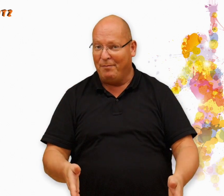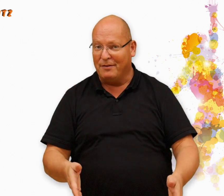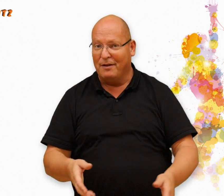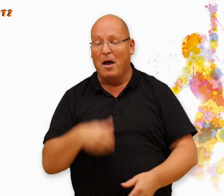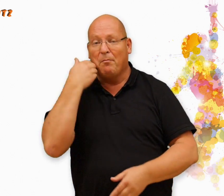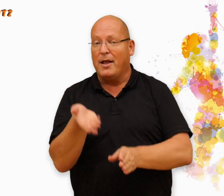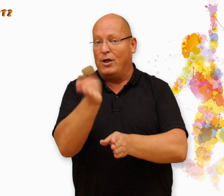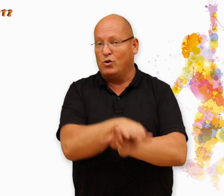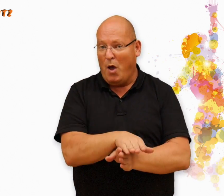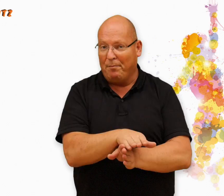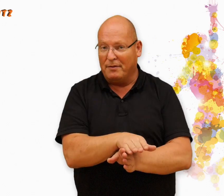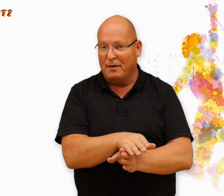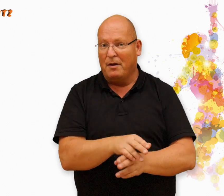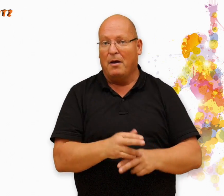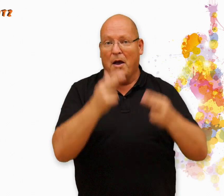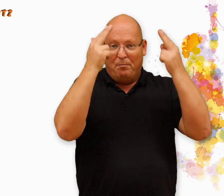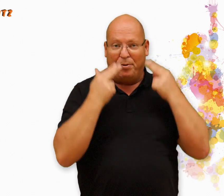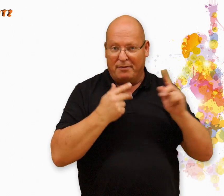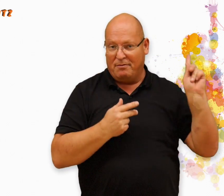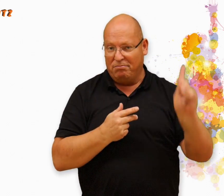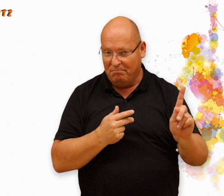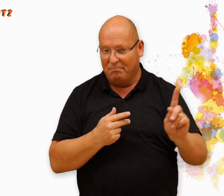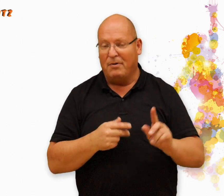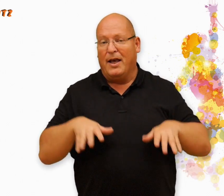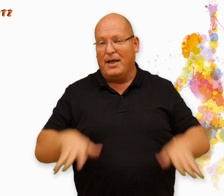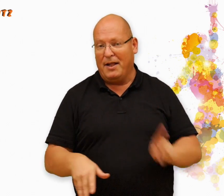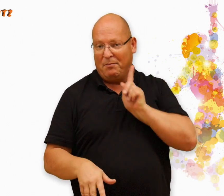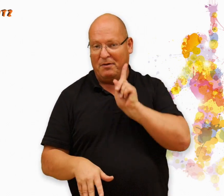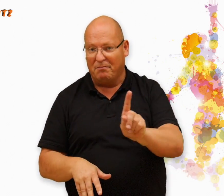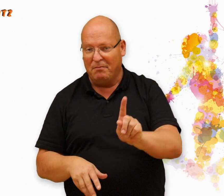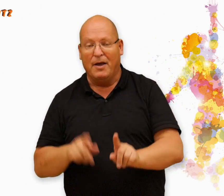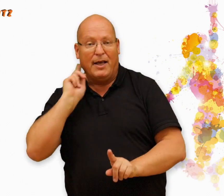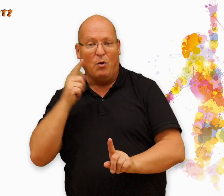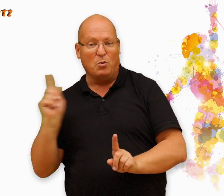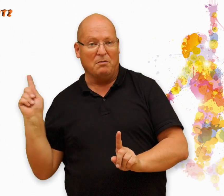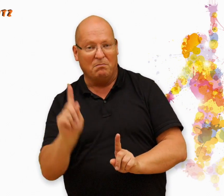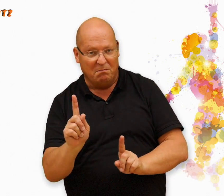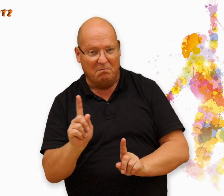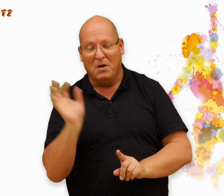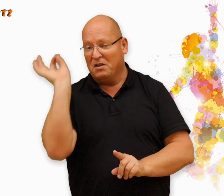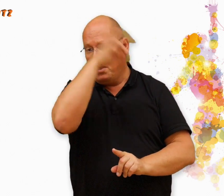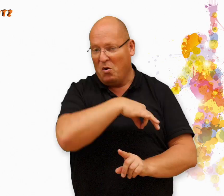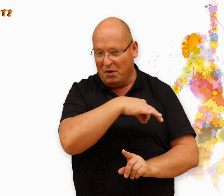Ein Mann ist gestorben und wird beerdigt. Auf dem Begräbnis sind ein Blinder, ein gehörloser Mann